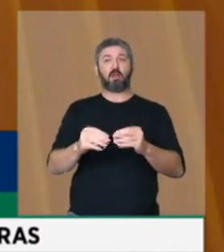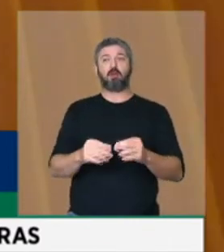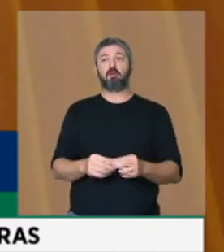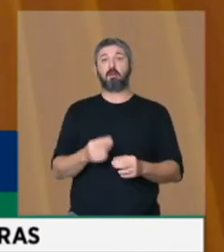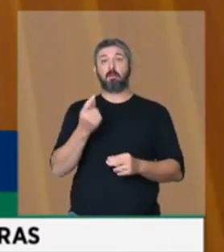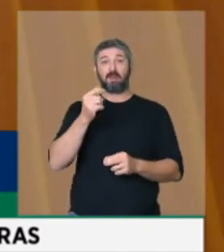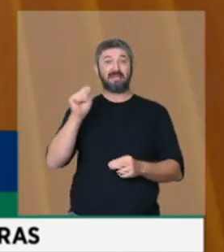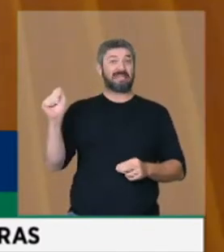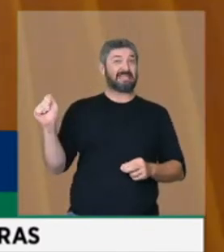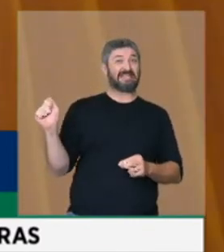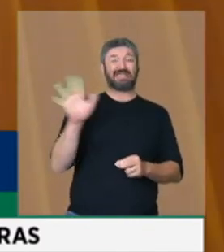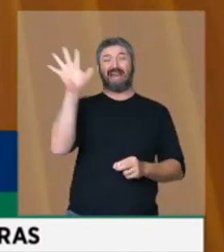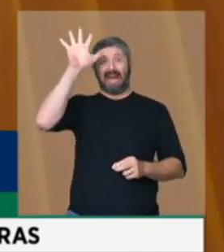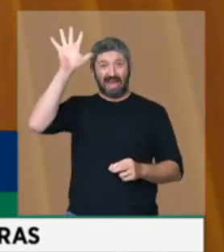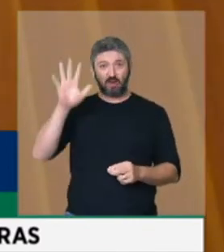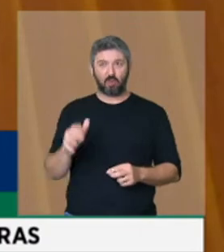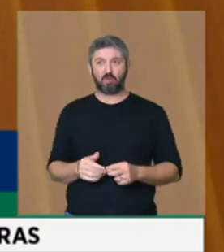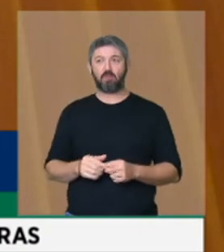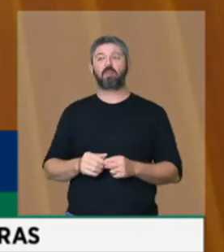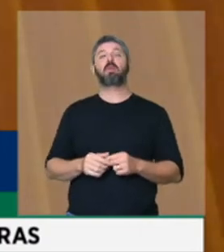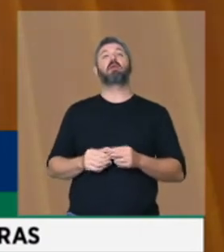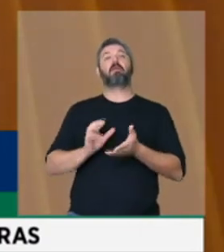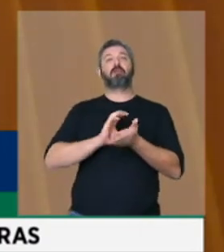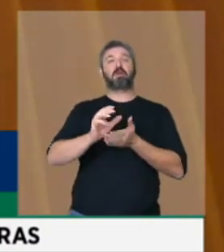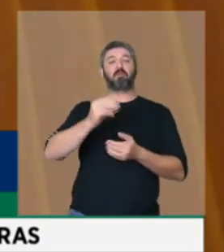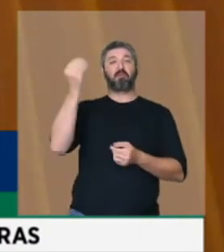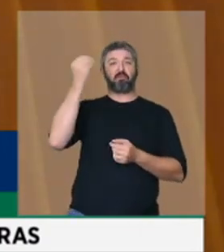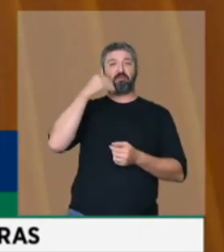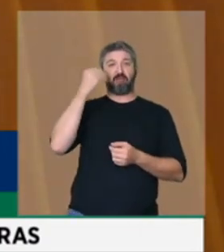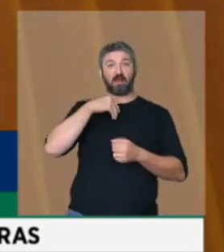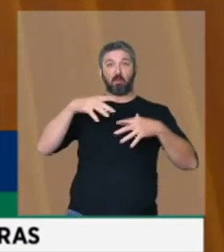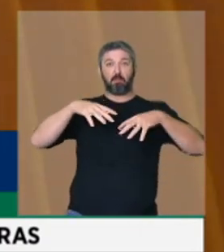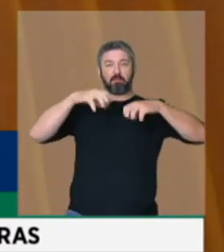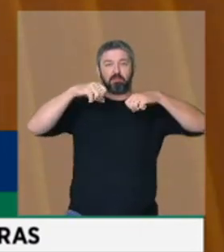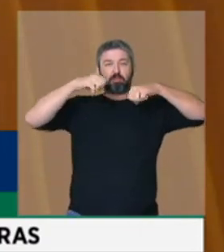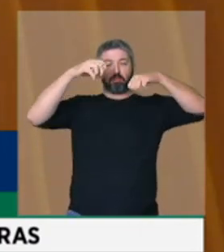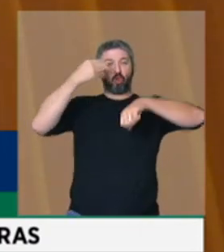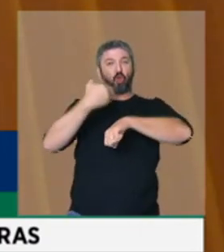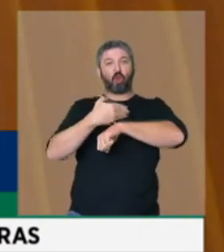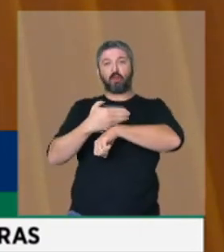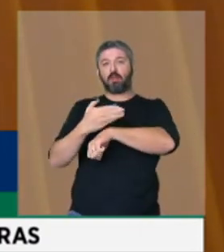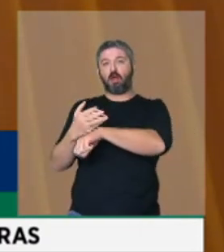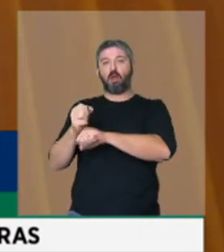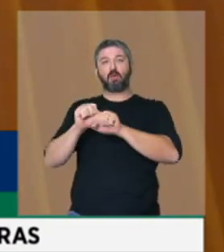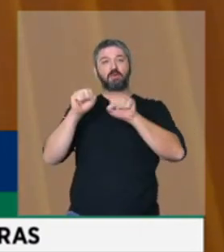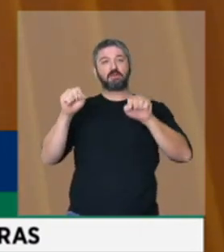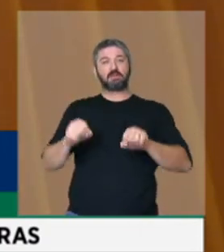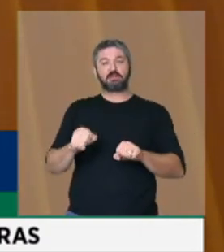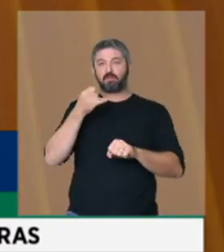NO BRASIL. NO TEXAS, NOS ESTADOS UNIDOS... ONDE HÁ UM AMPLO PROCESSO DE PRIVATIZAÇÃO NO SETOR ELÉ